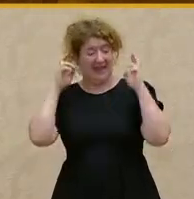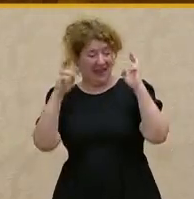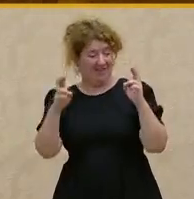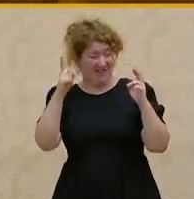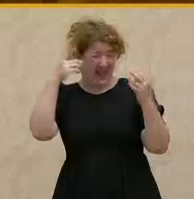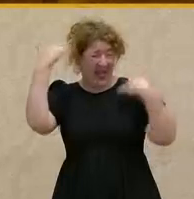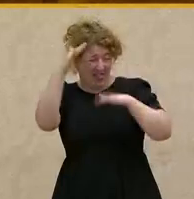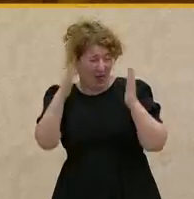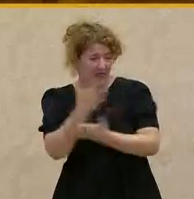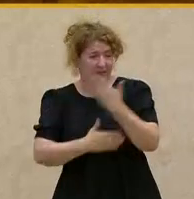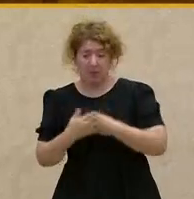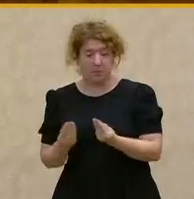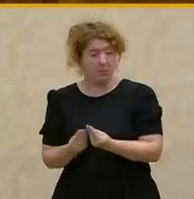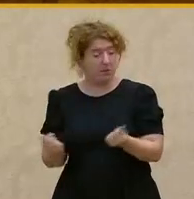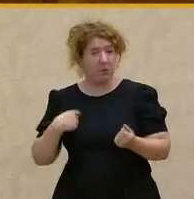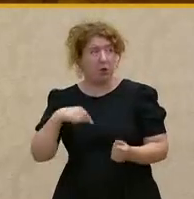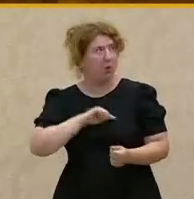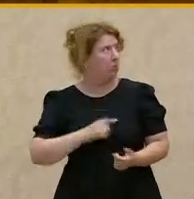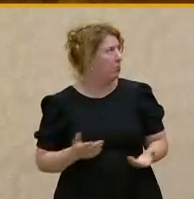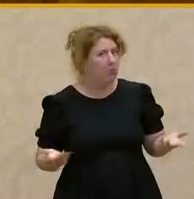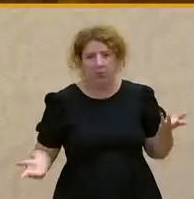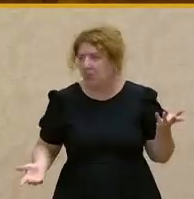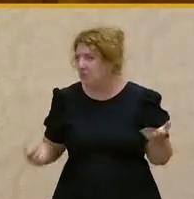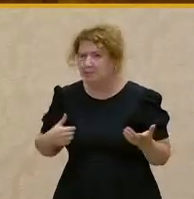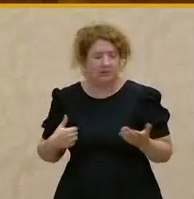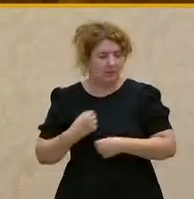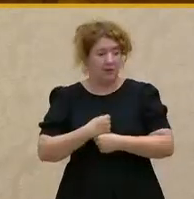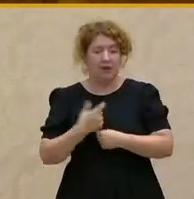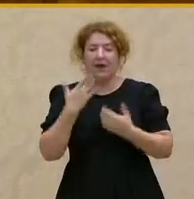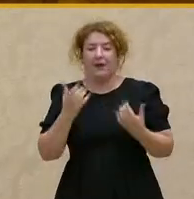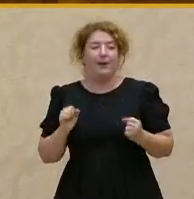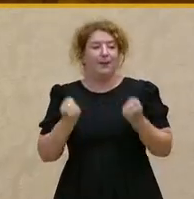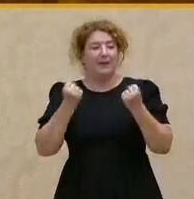discapacidad ha desaparecido y me he quedado sola. Y por suerte ha aparecido Nuria y me ha